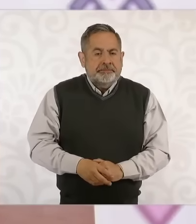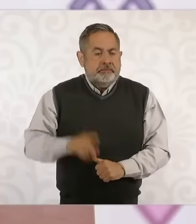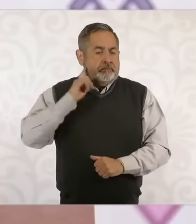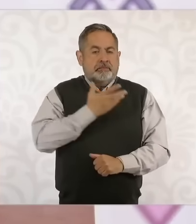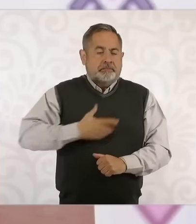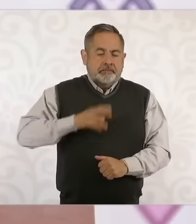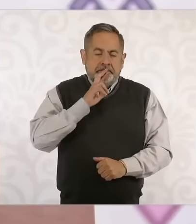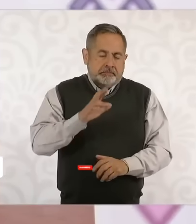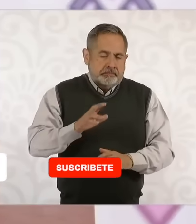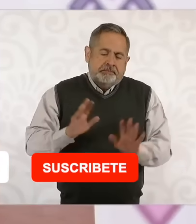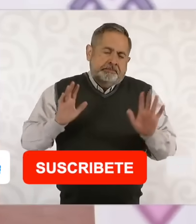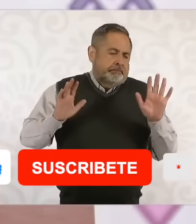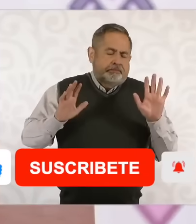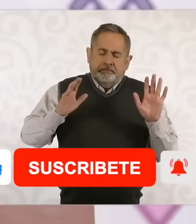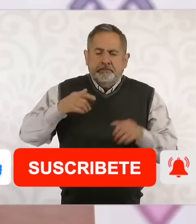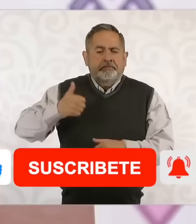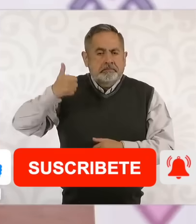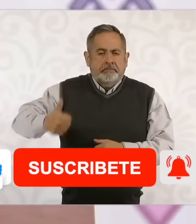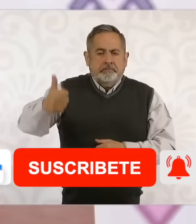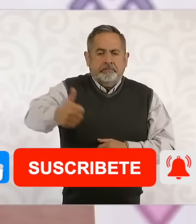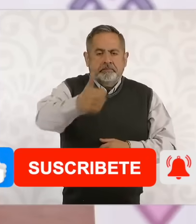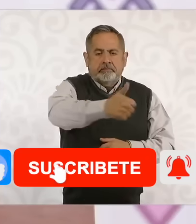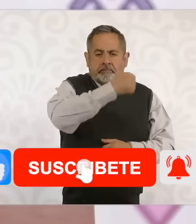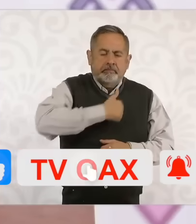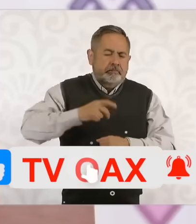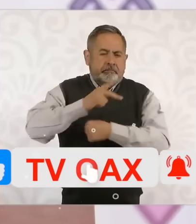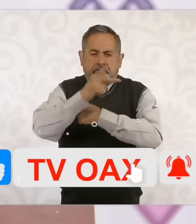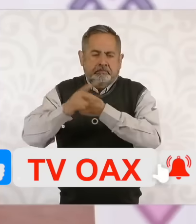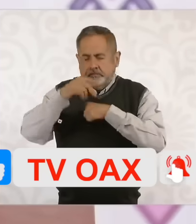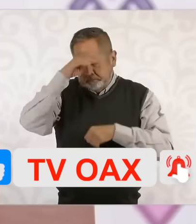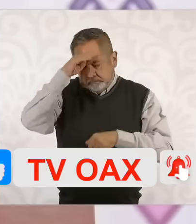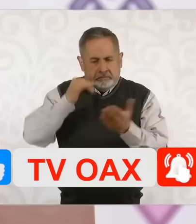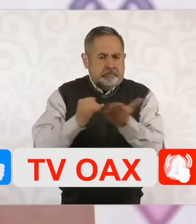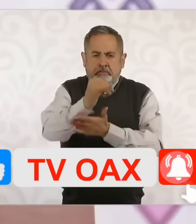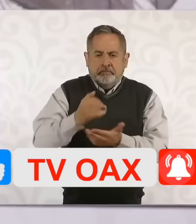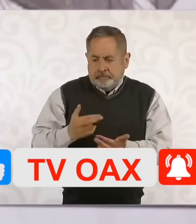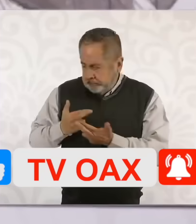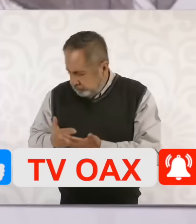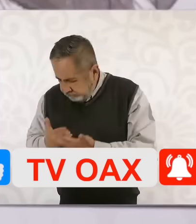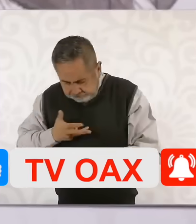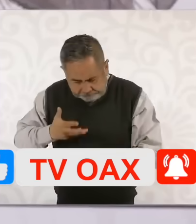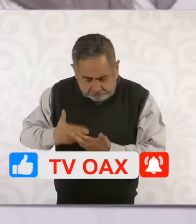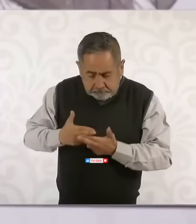soberanía para poder decidir qué hace con sus recursos naturales. No creo que deba ser un país,